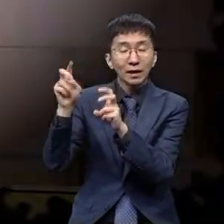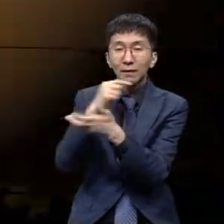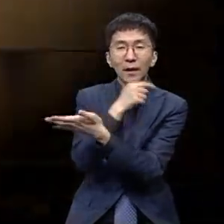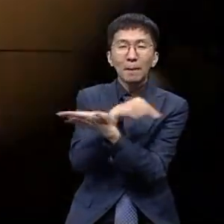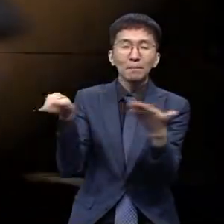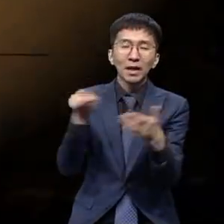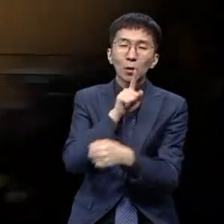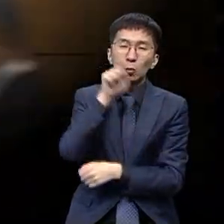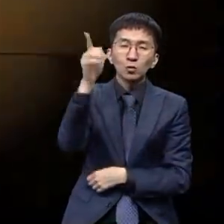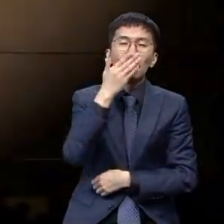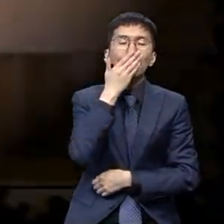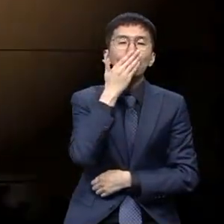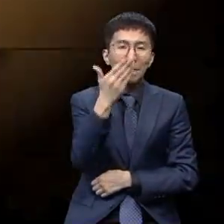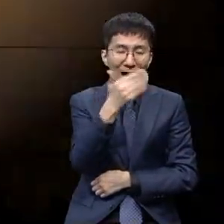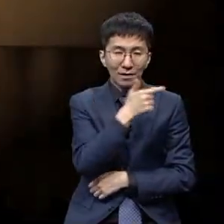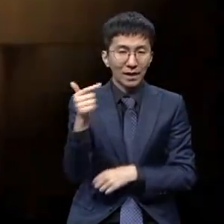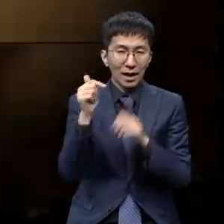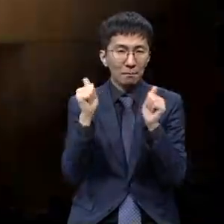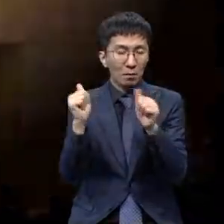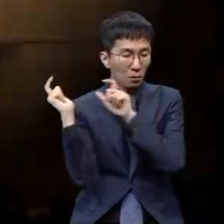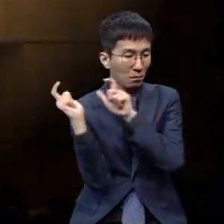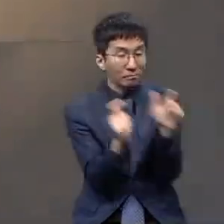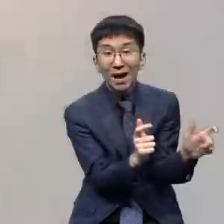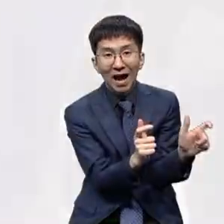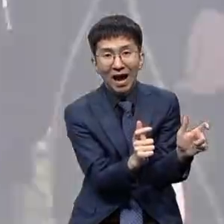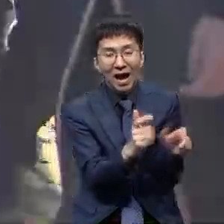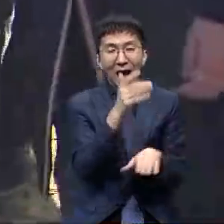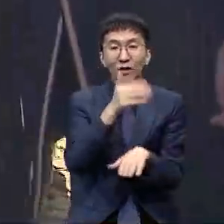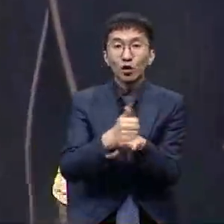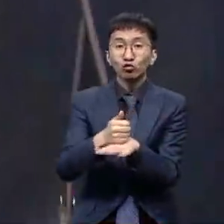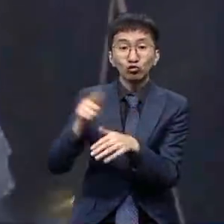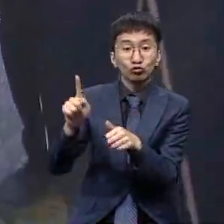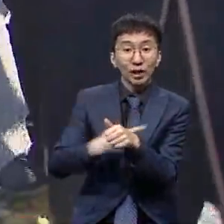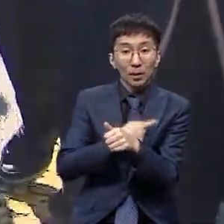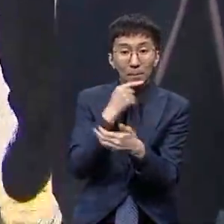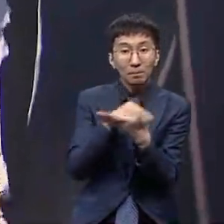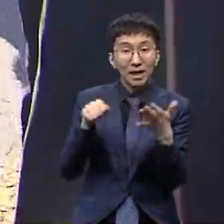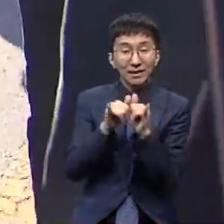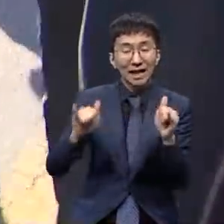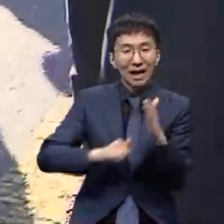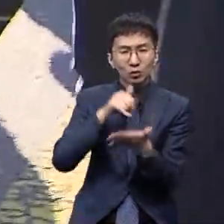청구할 수 있다는 대법원 확정 판결이 나온 터라 강제 징용 피해자 가족들은